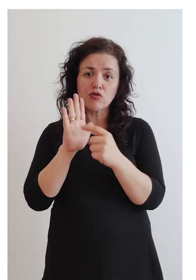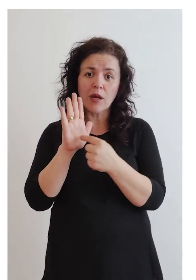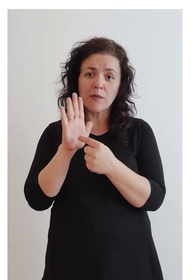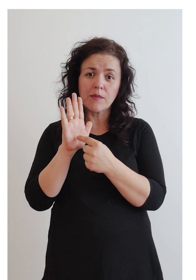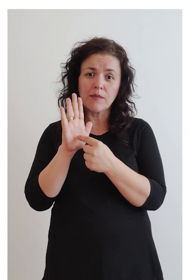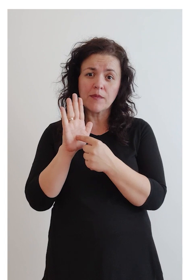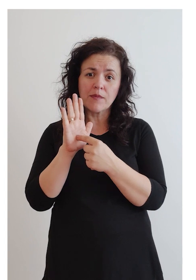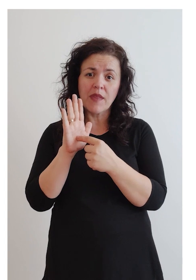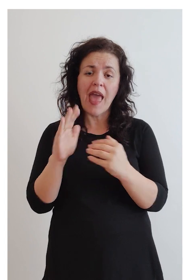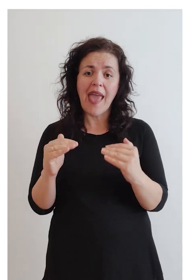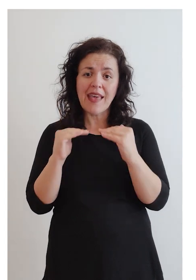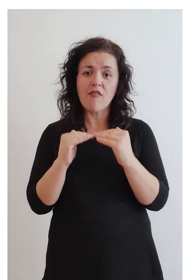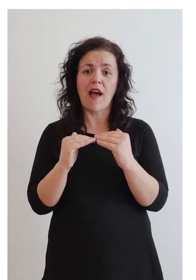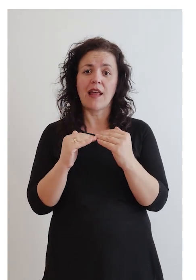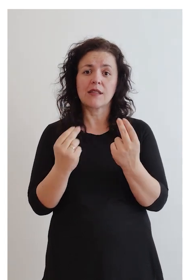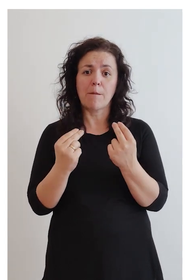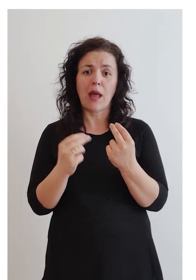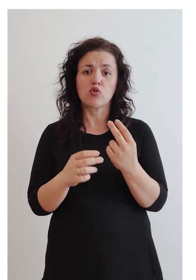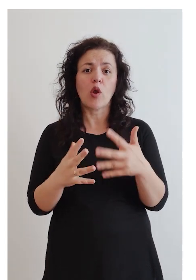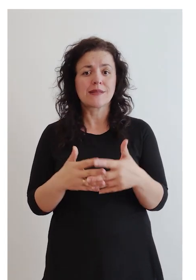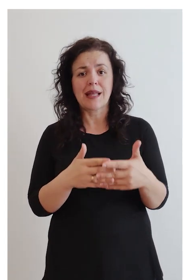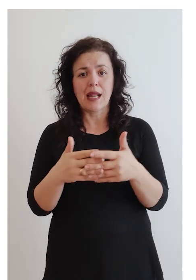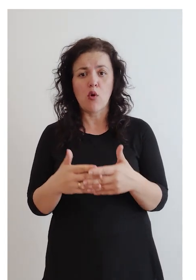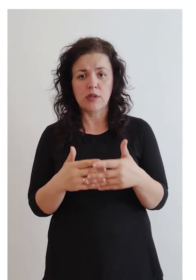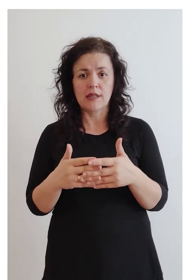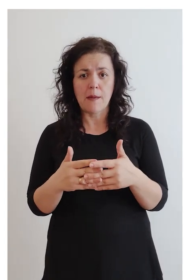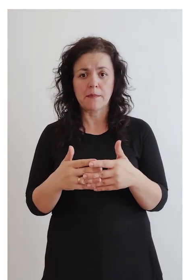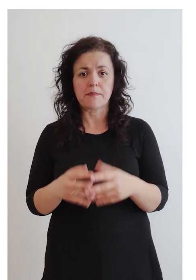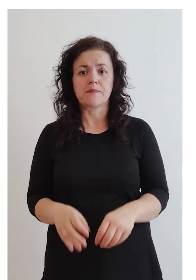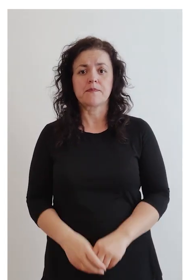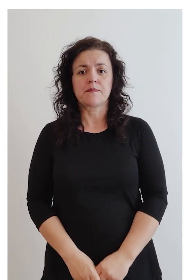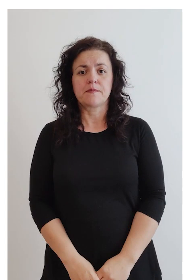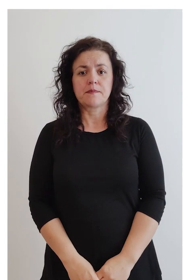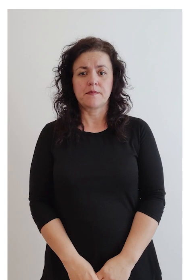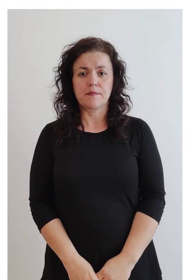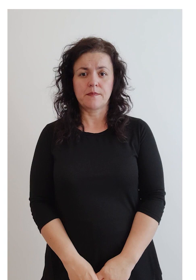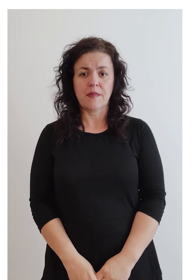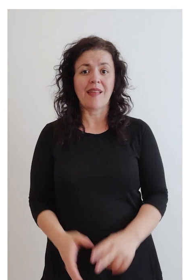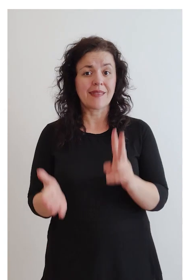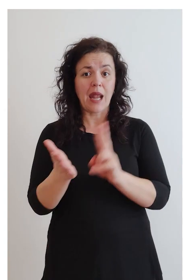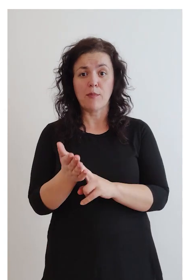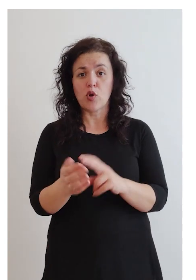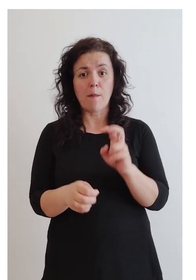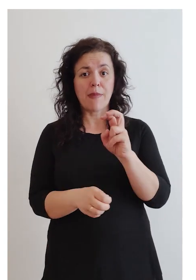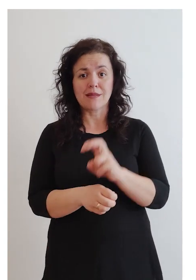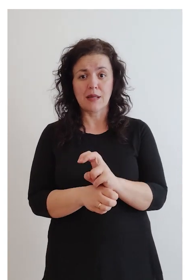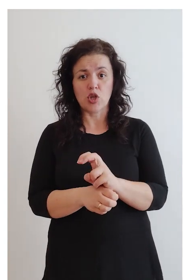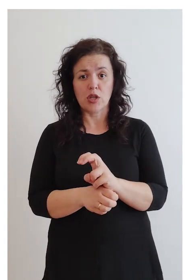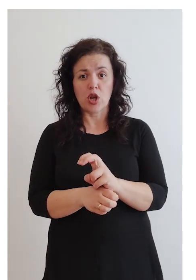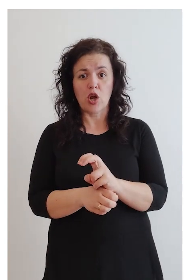Drepturile pasagerilor Trenuri Germania